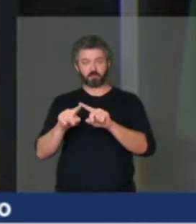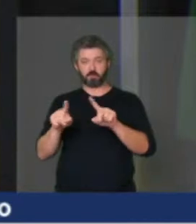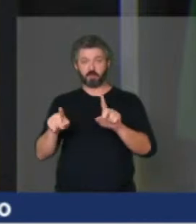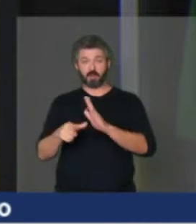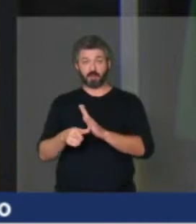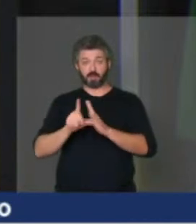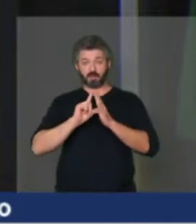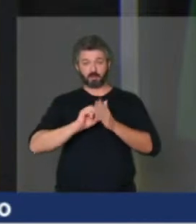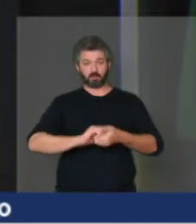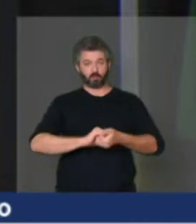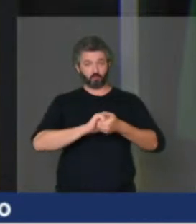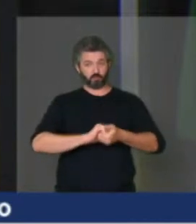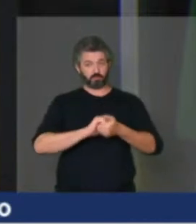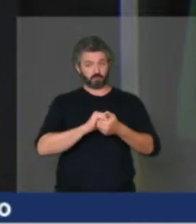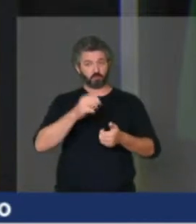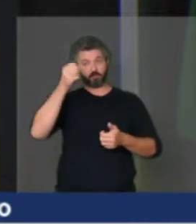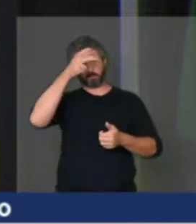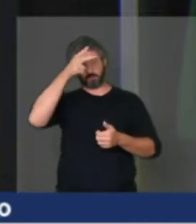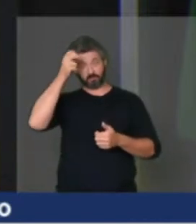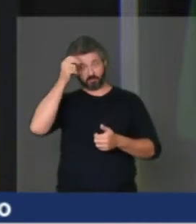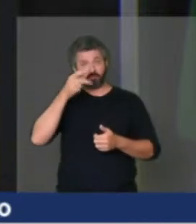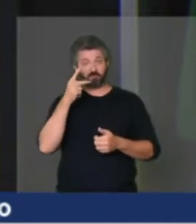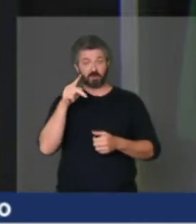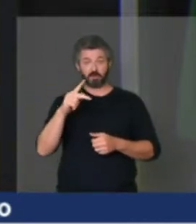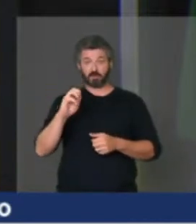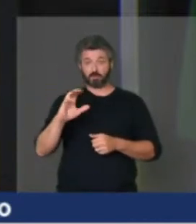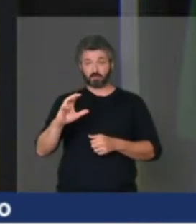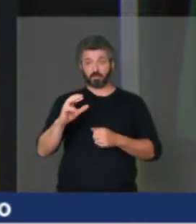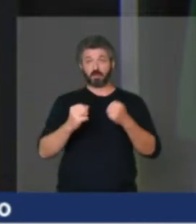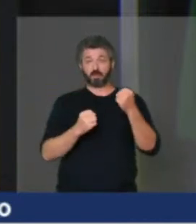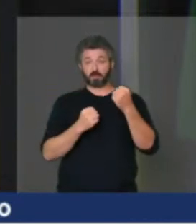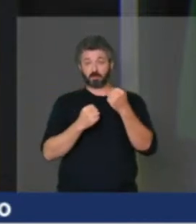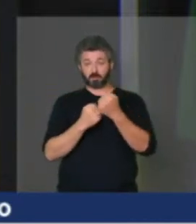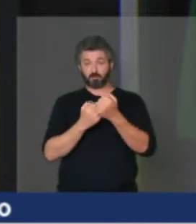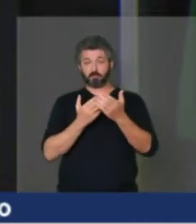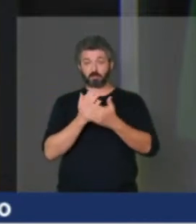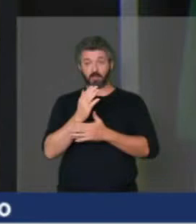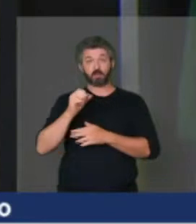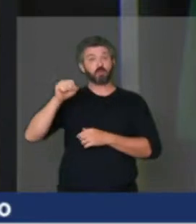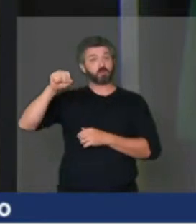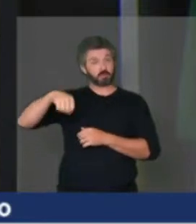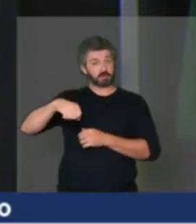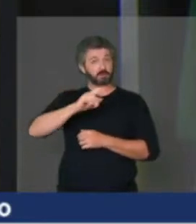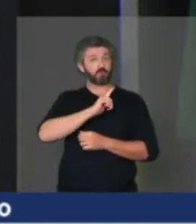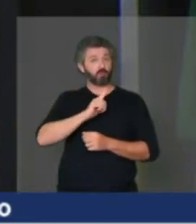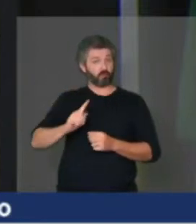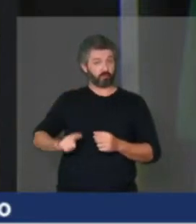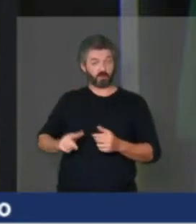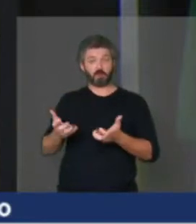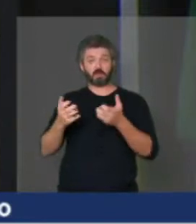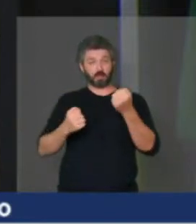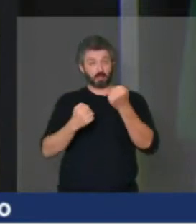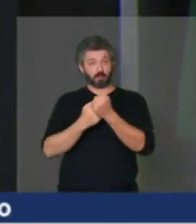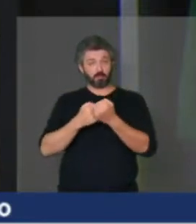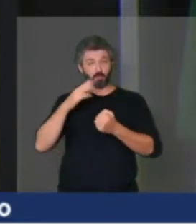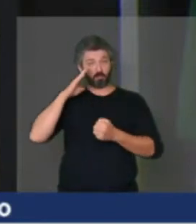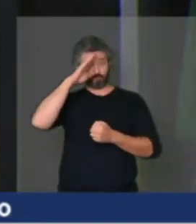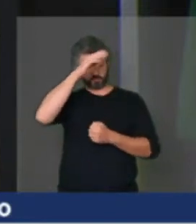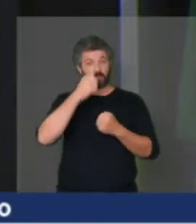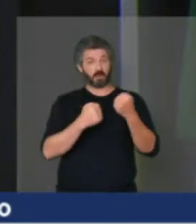ESSA PEC FOI APROVADA COM O SIM DO GOVERNO COM O APOIO DO PRESIDENTE BOLSONARO QUE ORIENTOU O VOTO SIM PARA QUE OS PREFEITOS PUDESSEM TER MAIS RECURSOS CONSOLIDANDO O